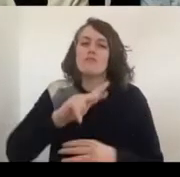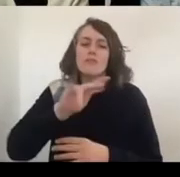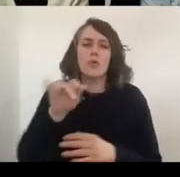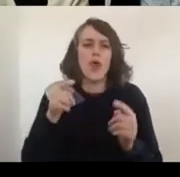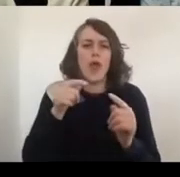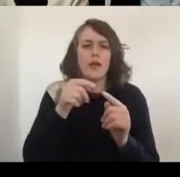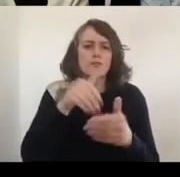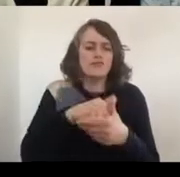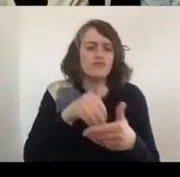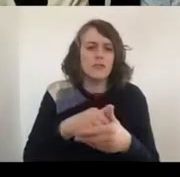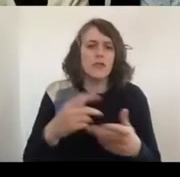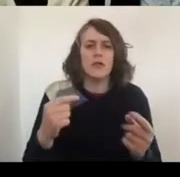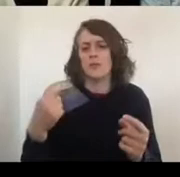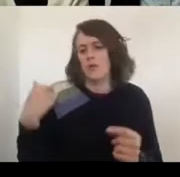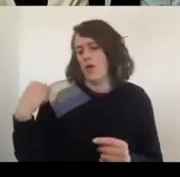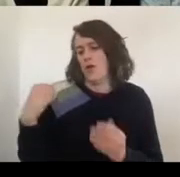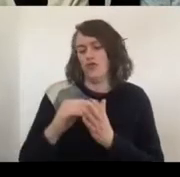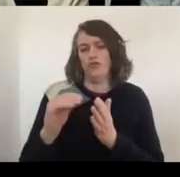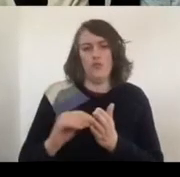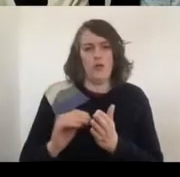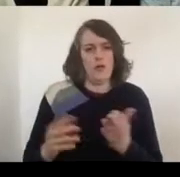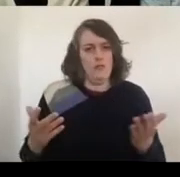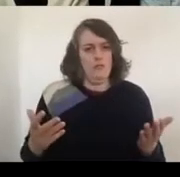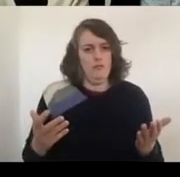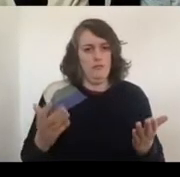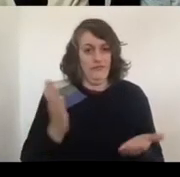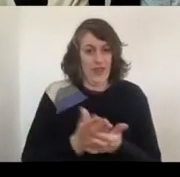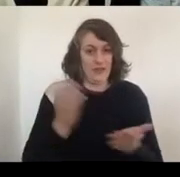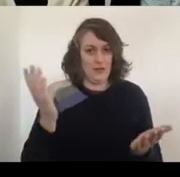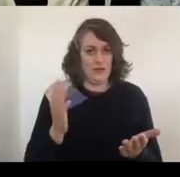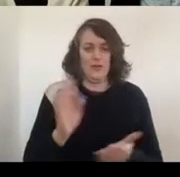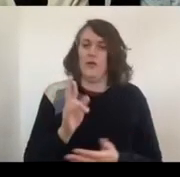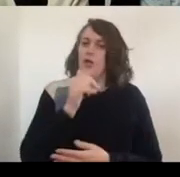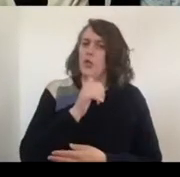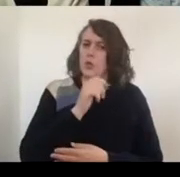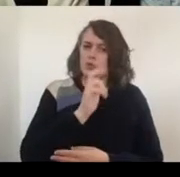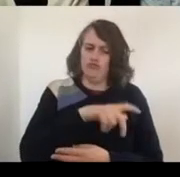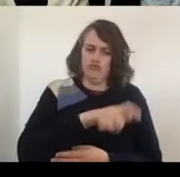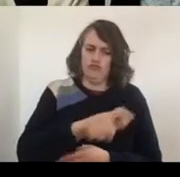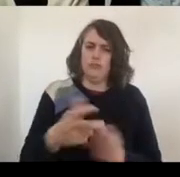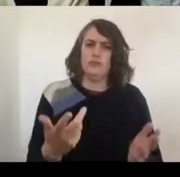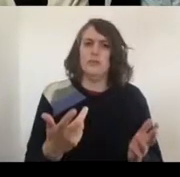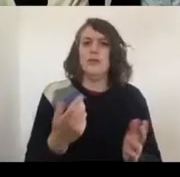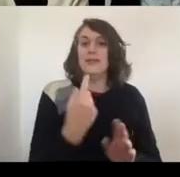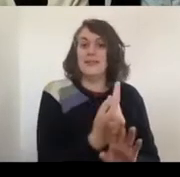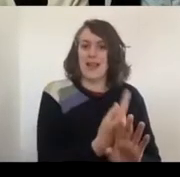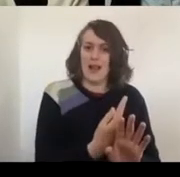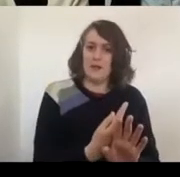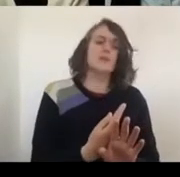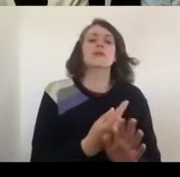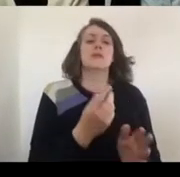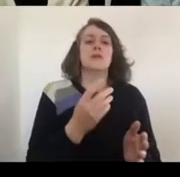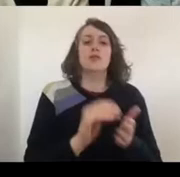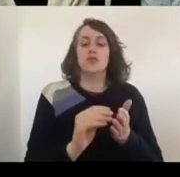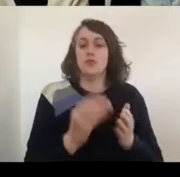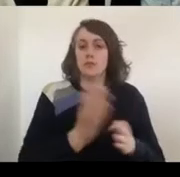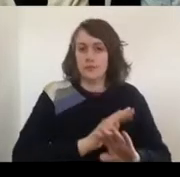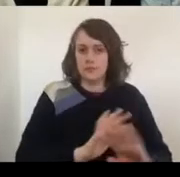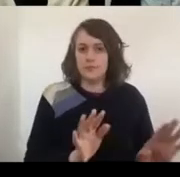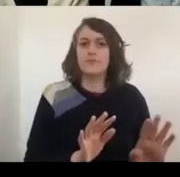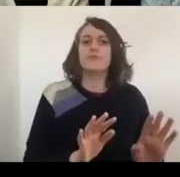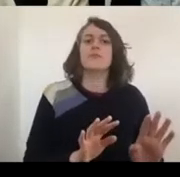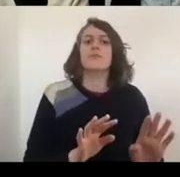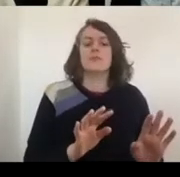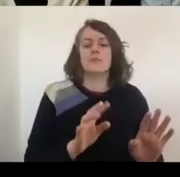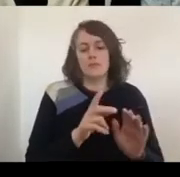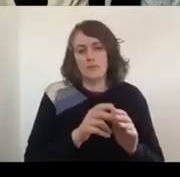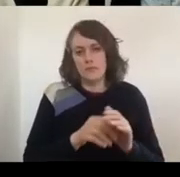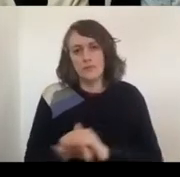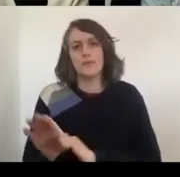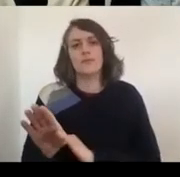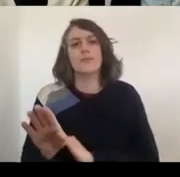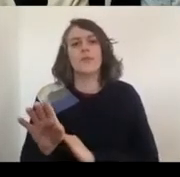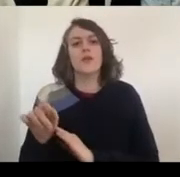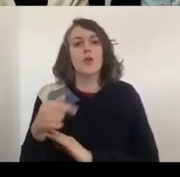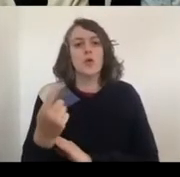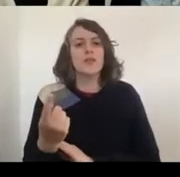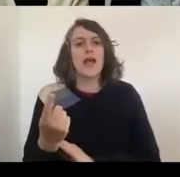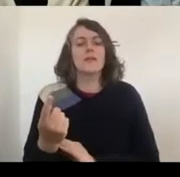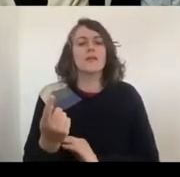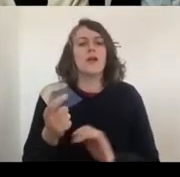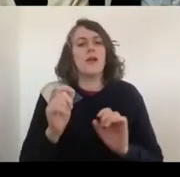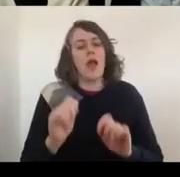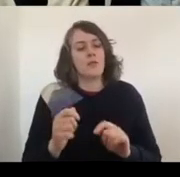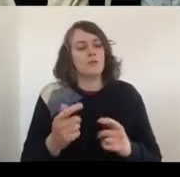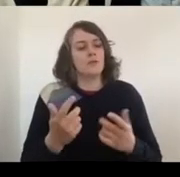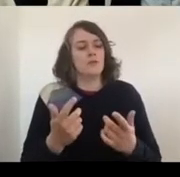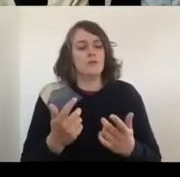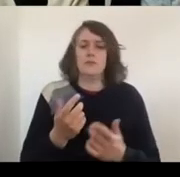verlassen haben ein Programm in Schulen machen, das vier Schulstunden dauert, wo sie zu den